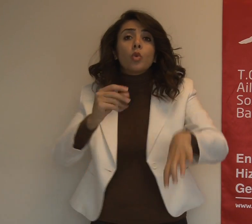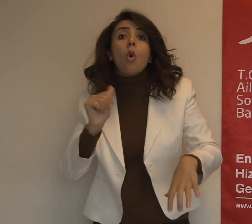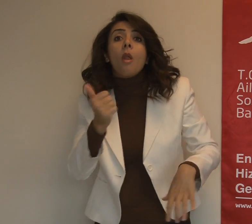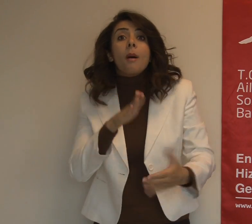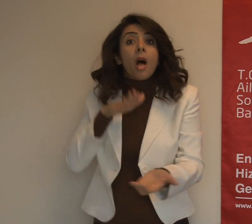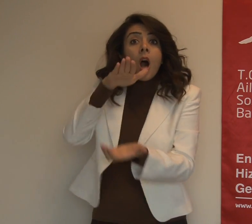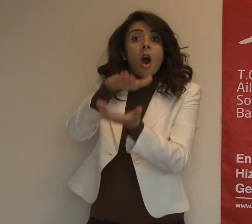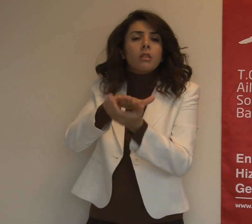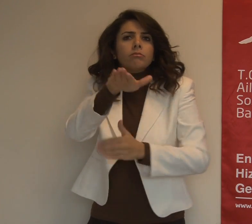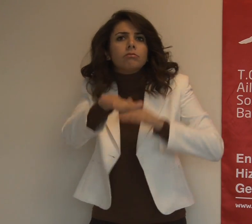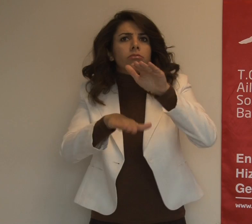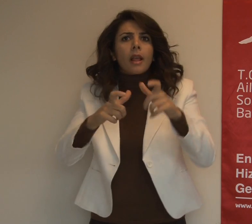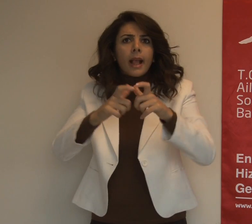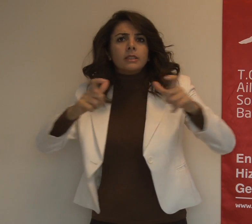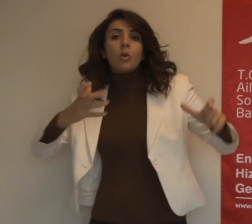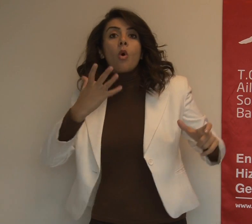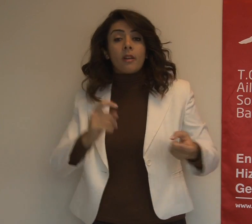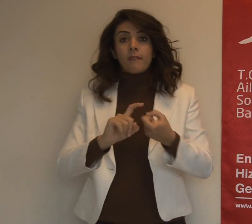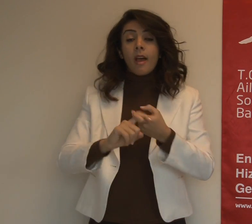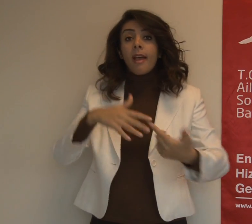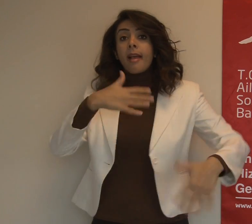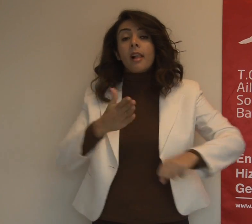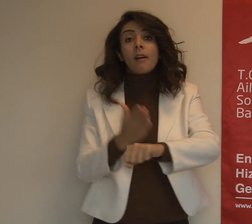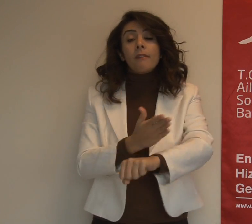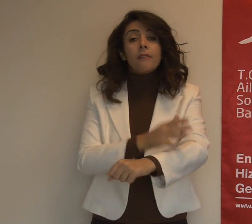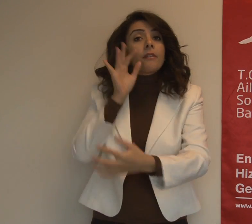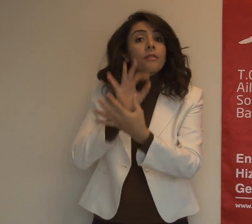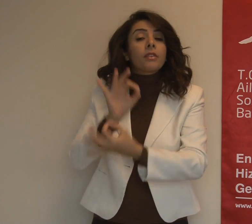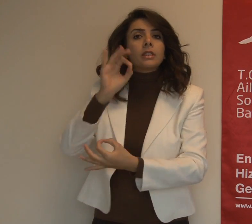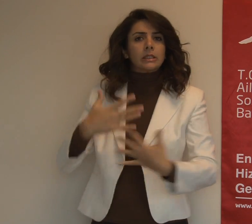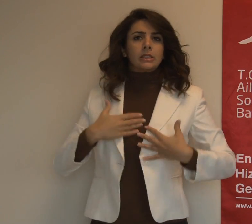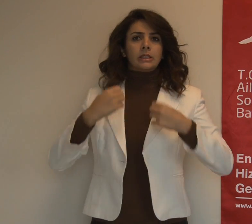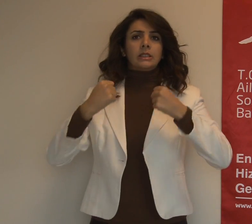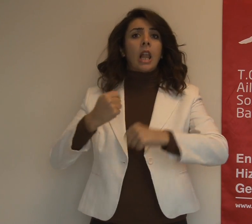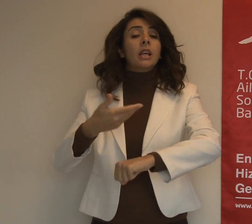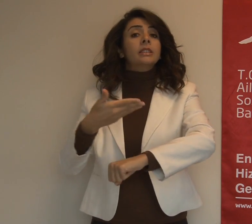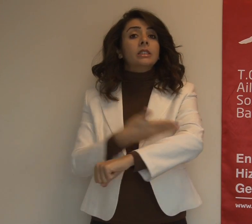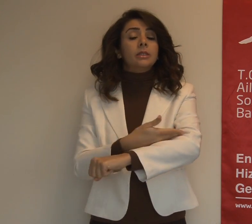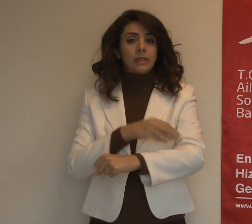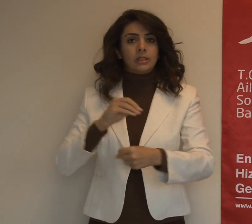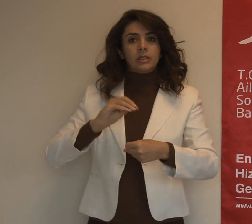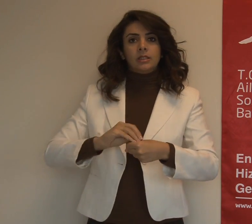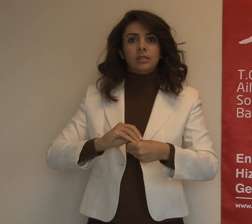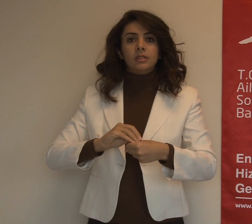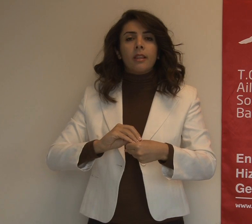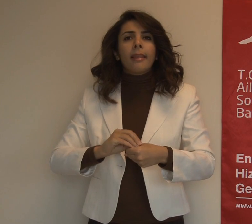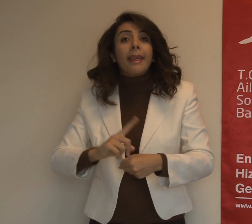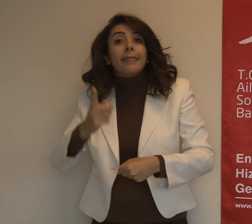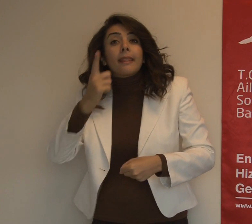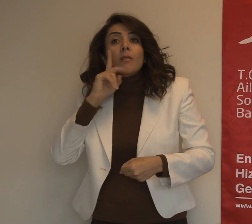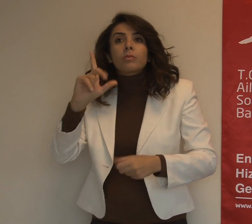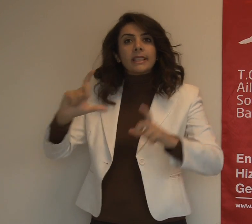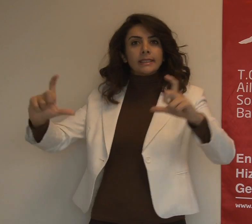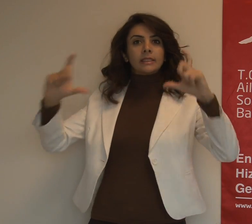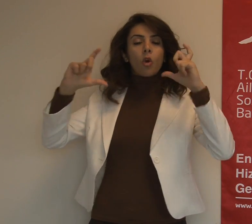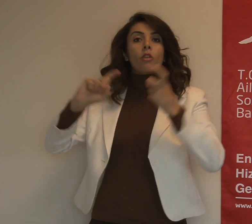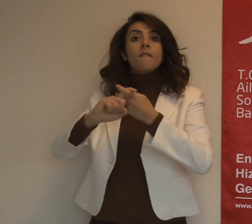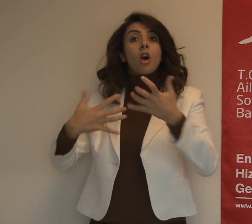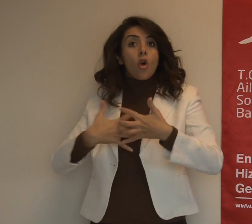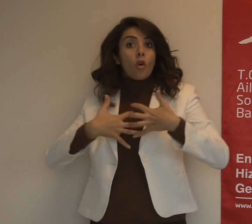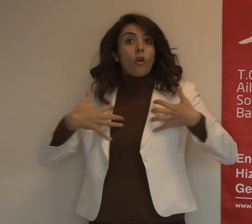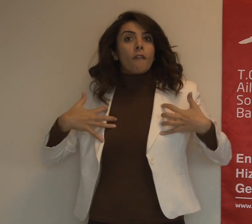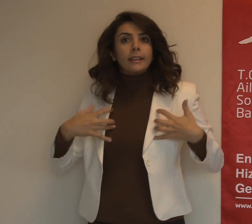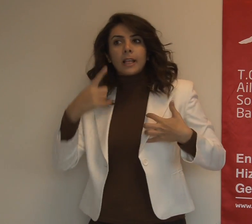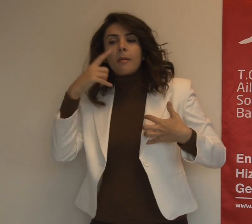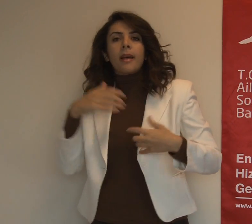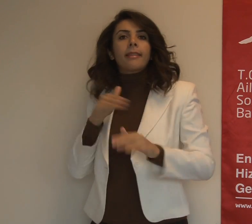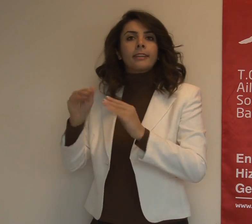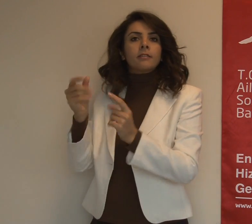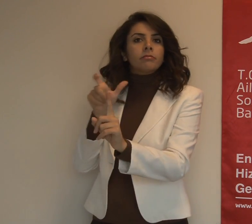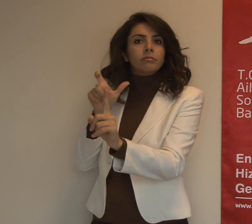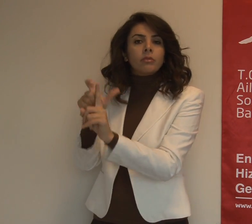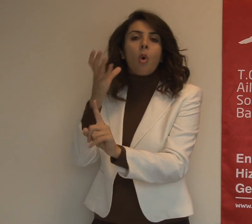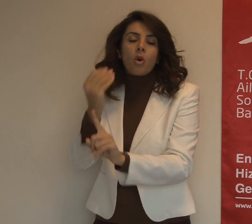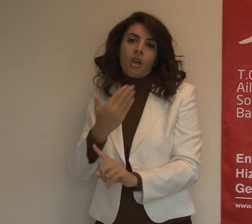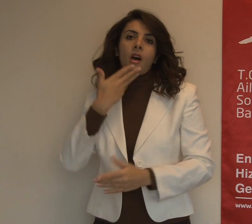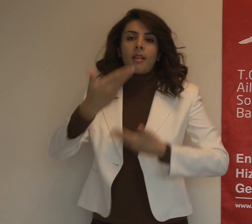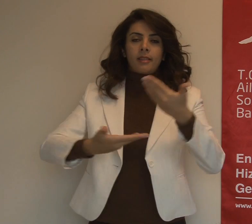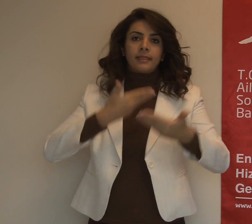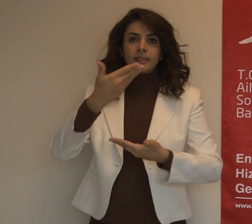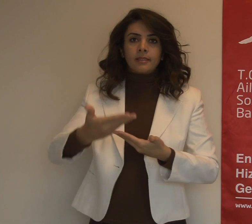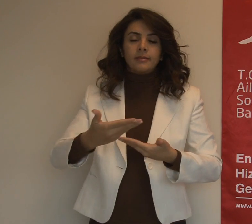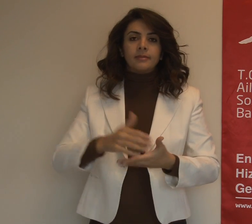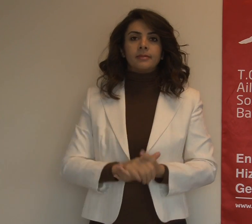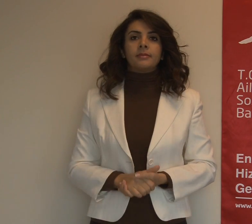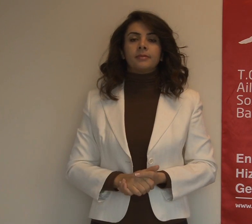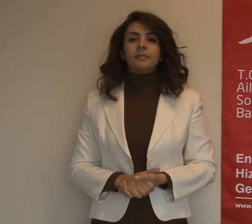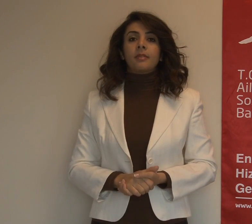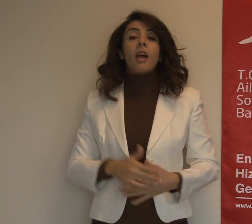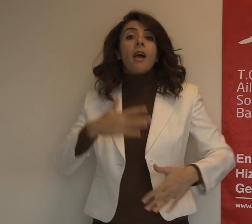önemli adımlar attıklarını, engelli vatandaşların sağlık hizmetlerinin devletin sigortası ve güvencesi altına alındığını kaydetti.